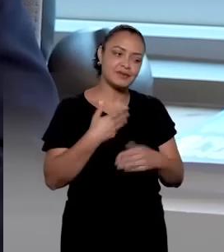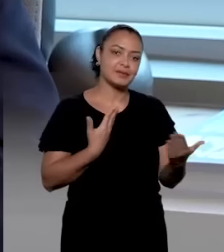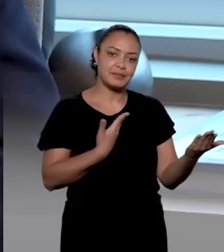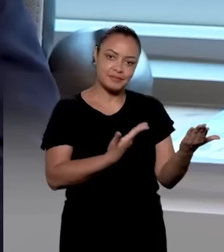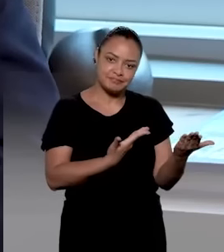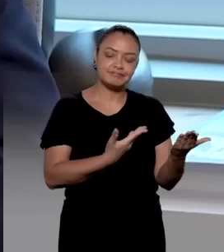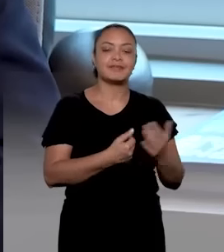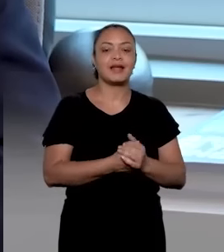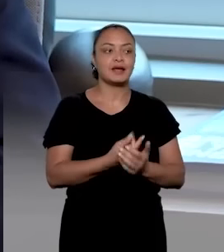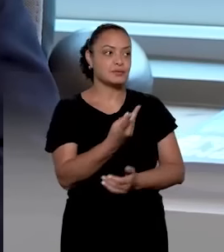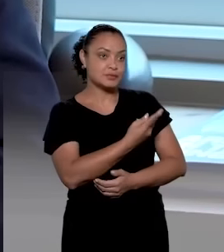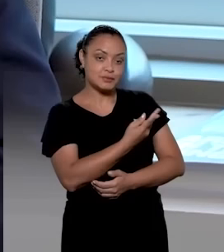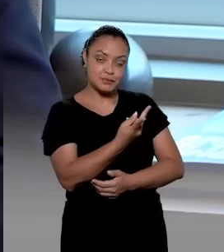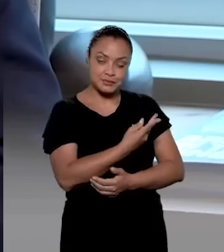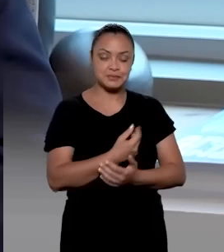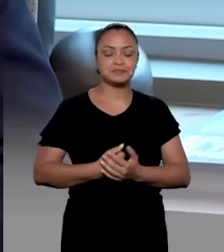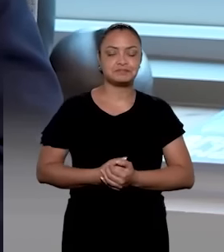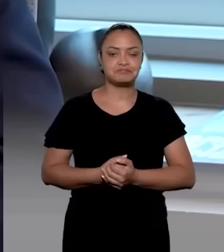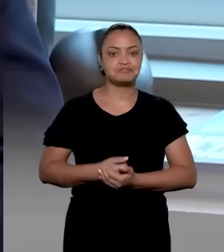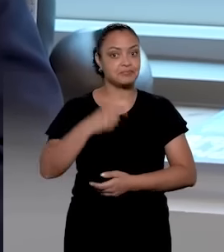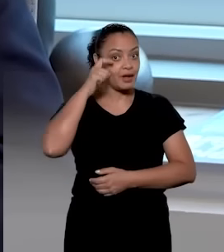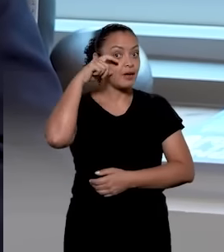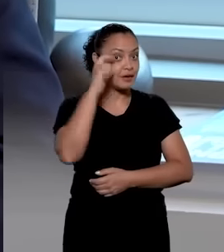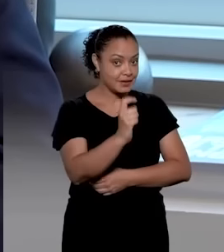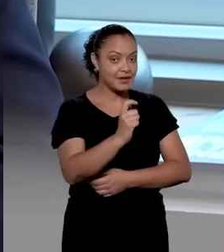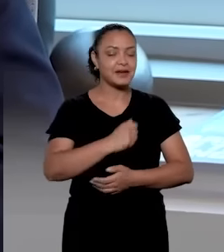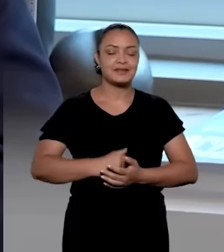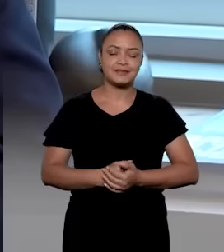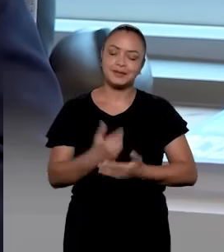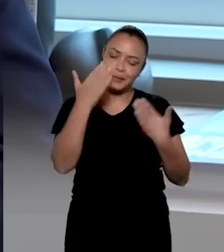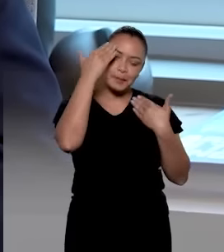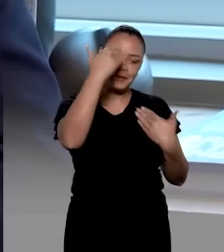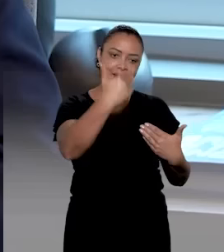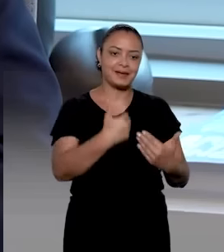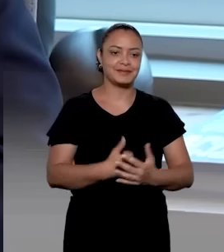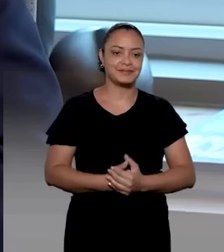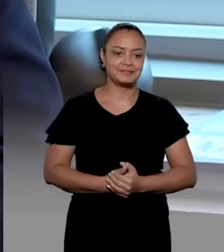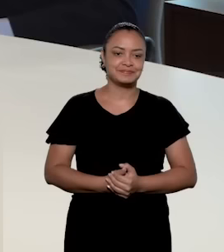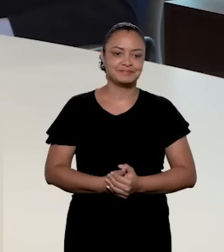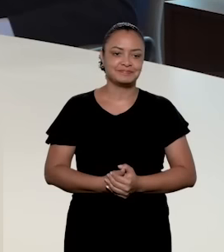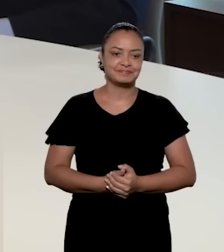você aqui e com o Roberto, em um programa tão interessante como o seu. Obrigado, minha filha.